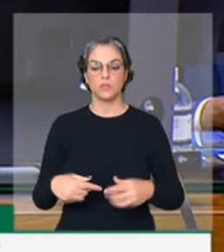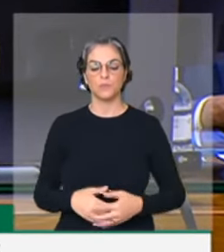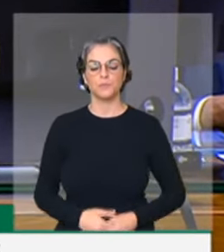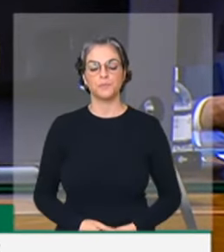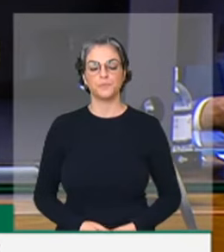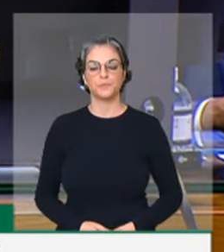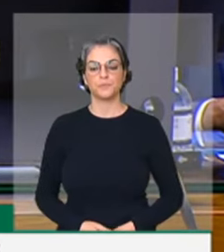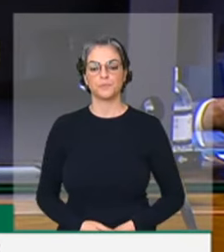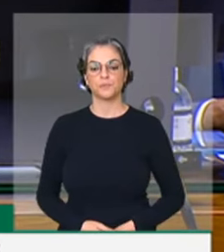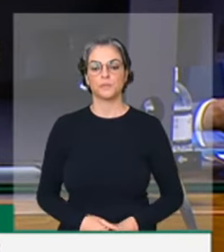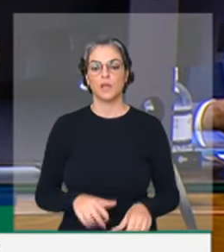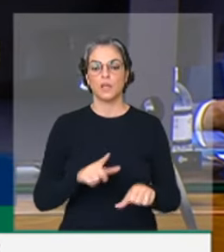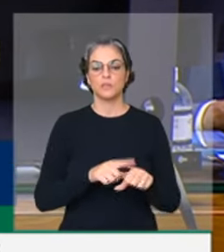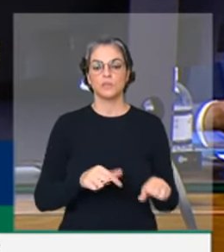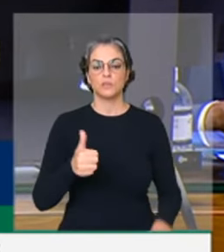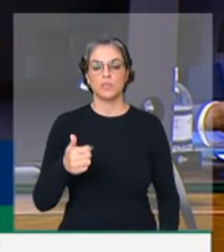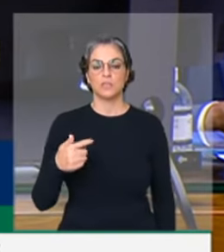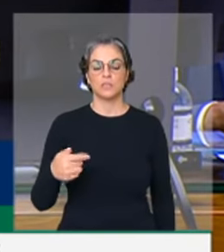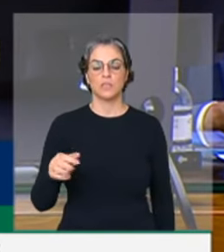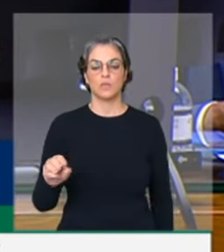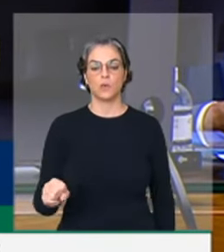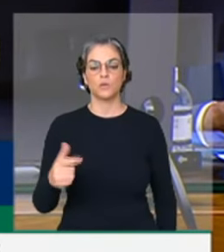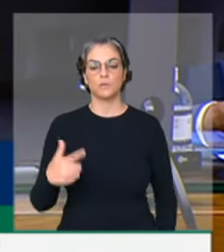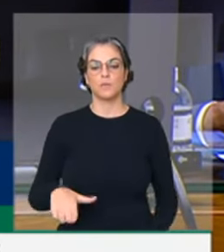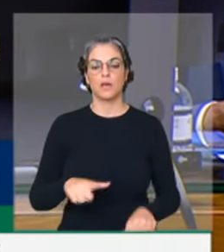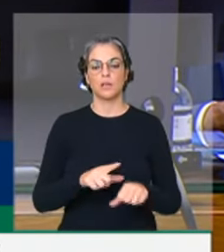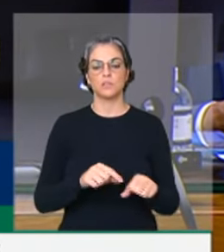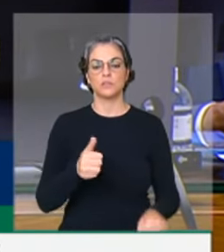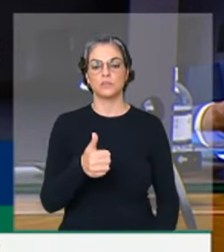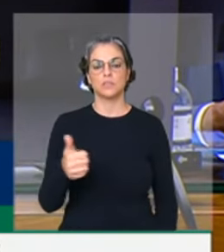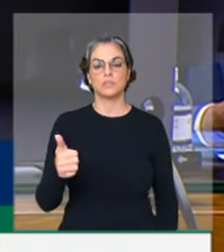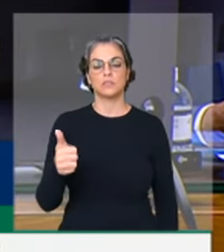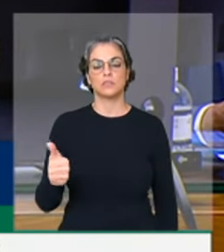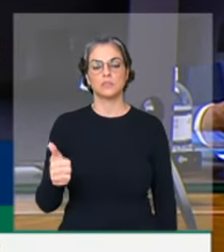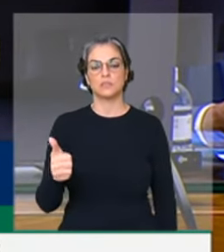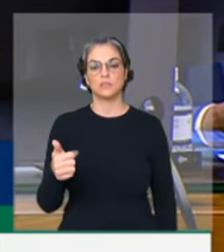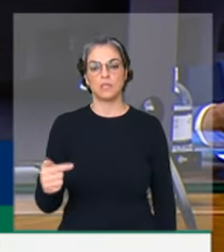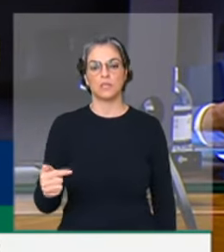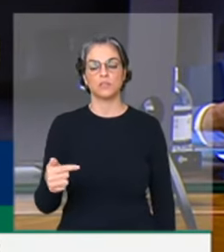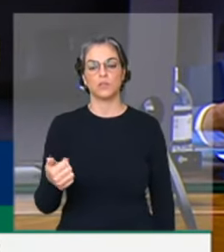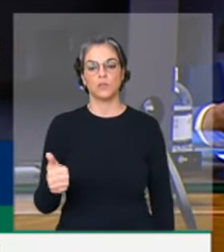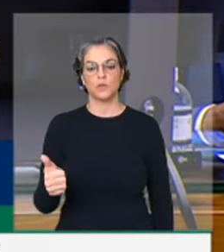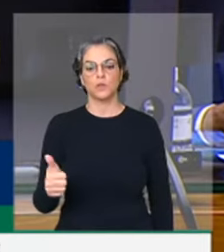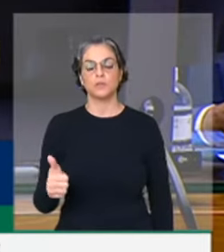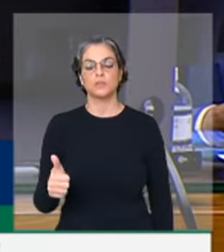178/COMBINADO COM O ART. 117/11, 157 PARÁGRAFO 3° DO REGIMENTO INTERNO DA CÂMARA DOS DEPUTADOS, BLOCO PSL, PP PARA ENCAMINHAR O REQUERIMENTO